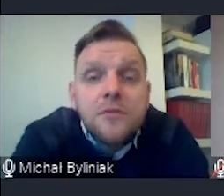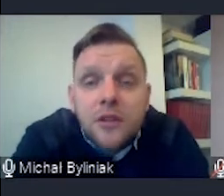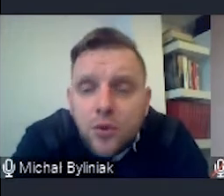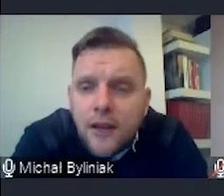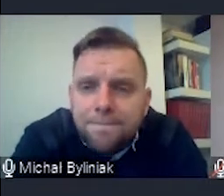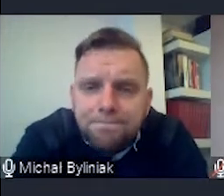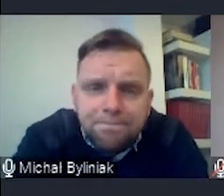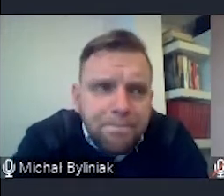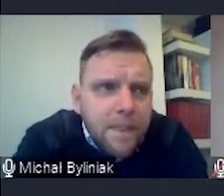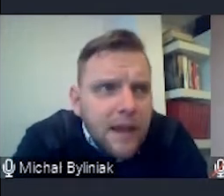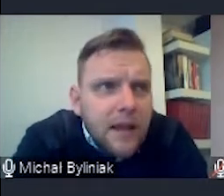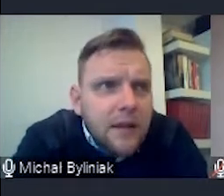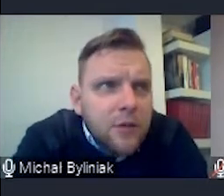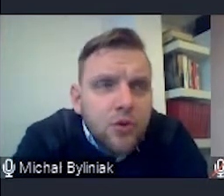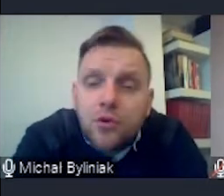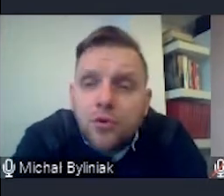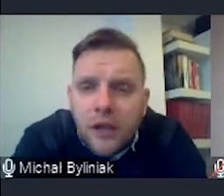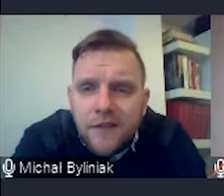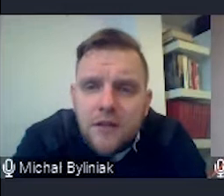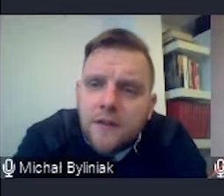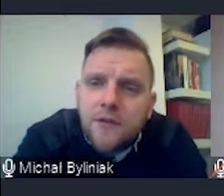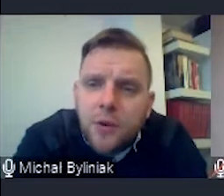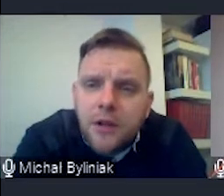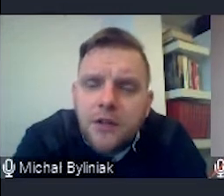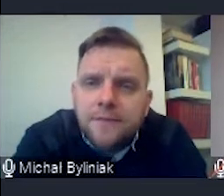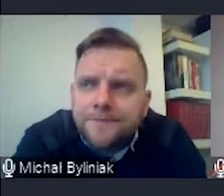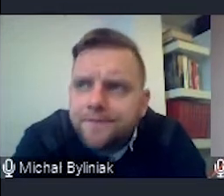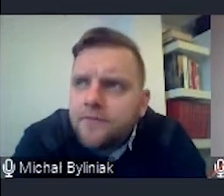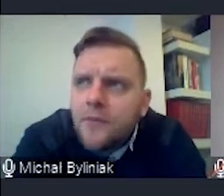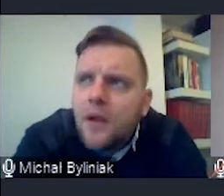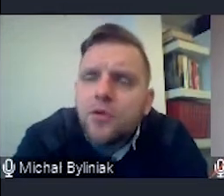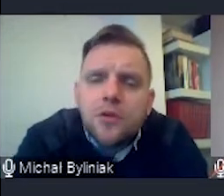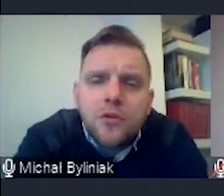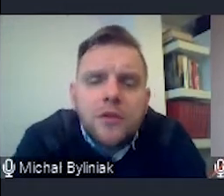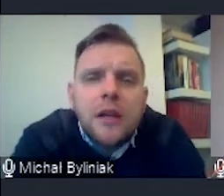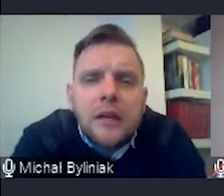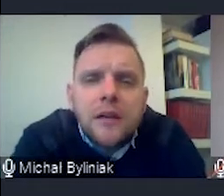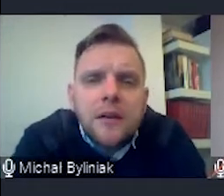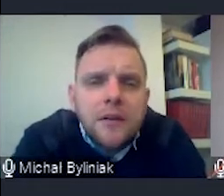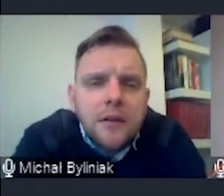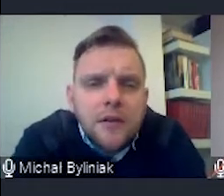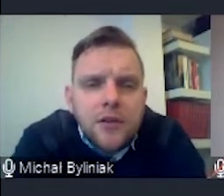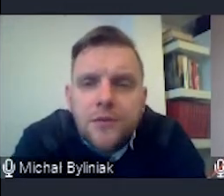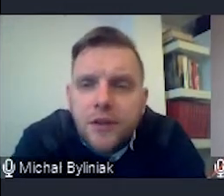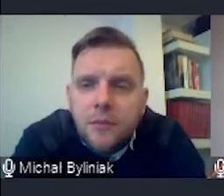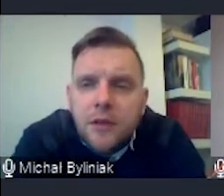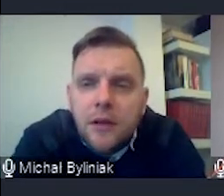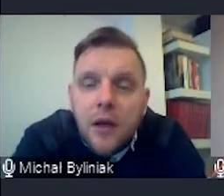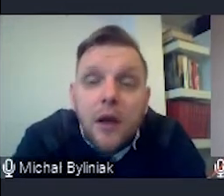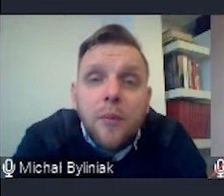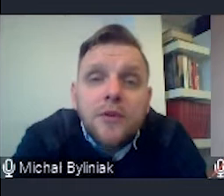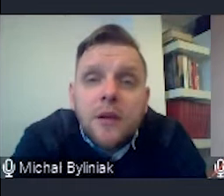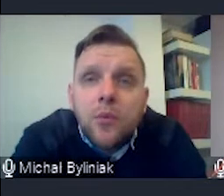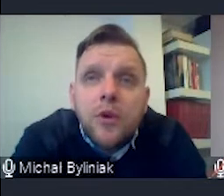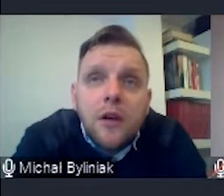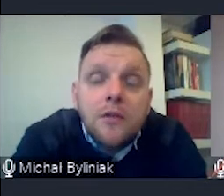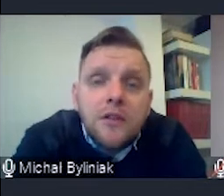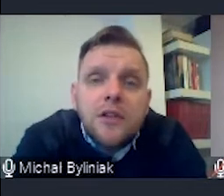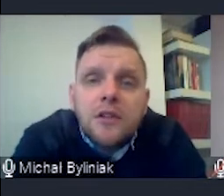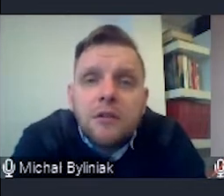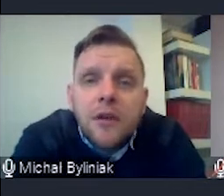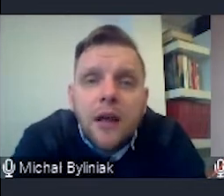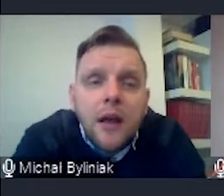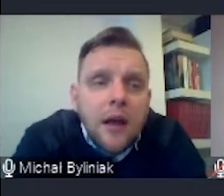przy czym to drugie dużo trudniej finansować w projekcie, dużo trudniej się z nimi postępuje, rozlicza się je,